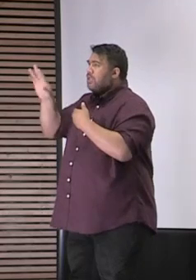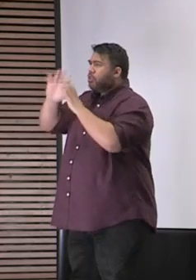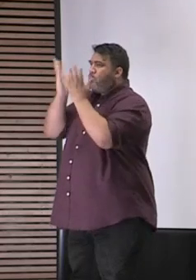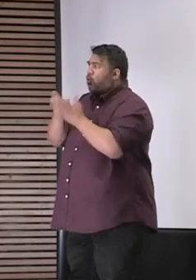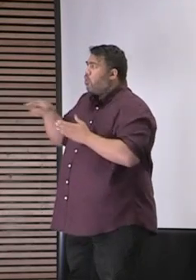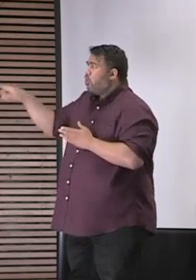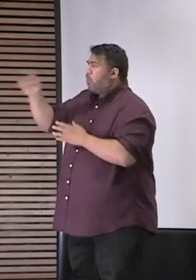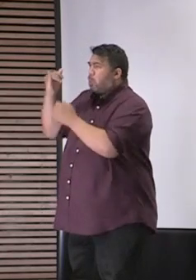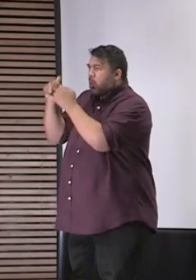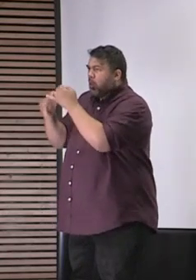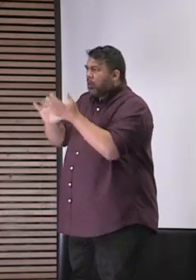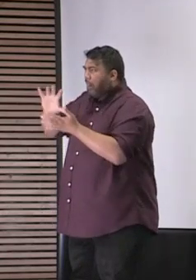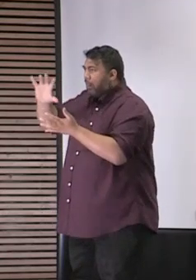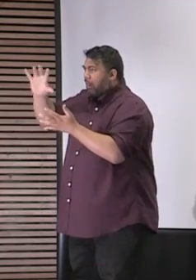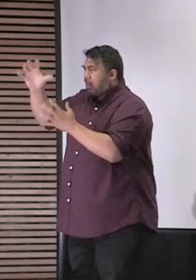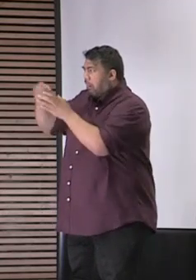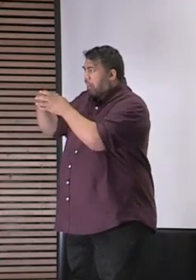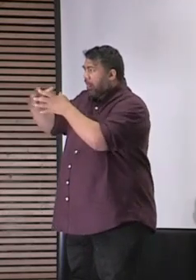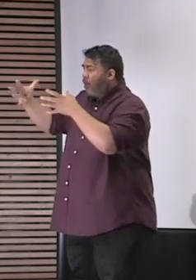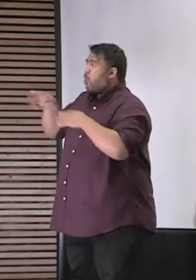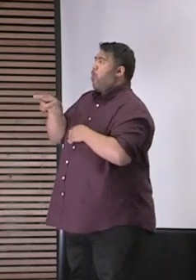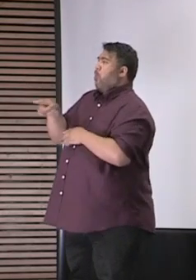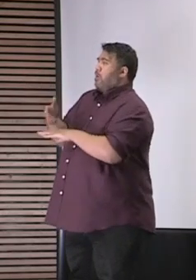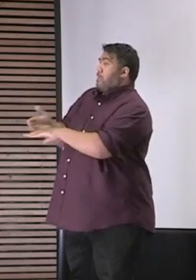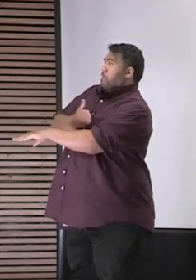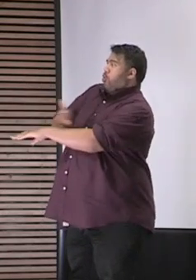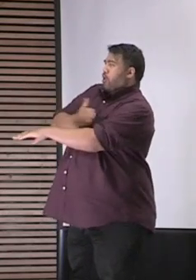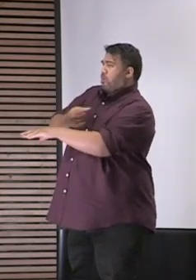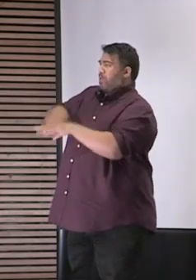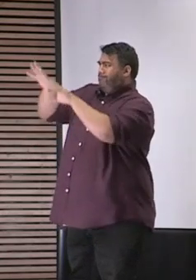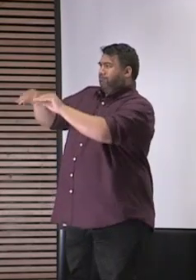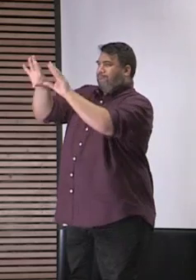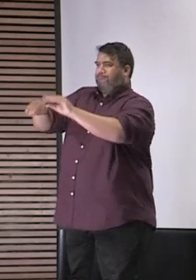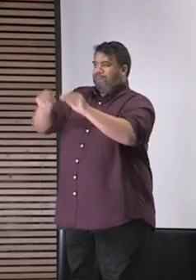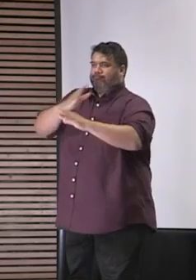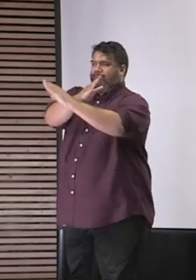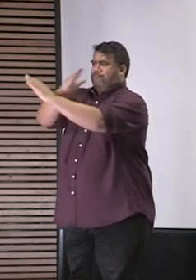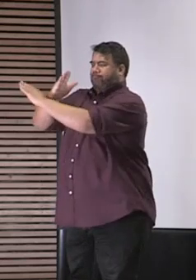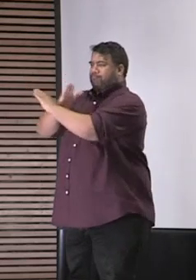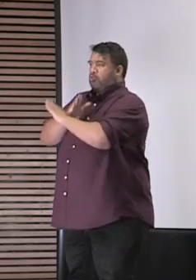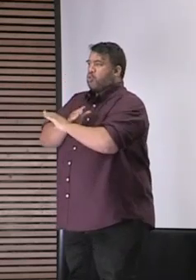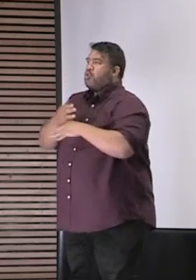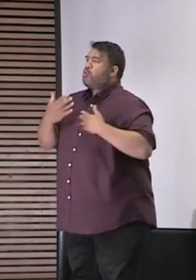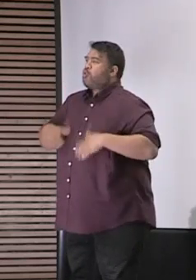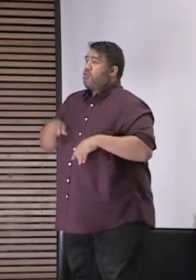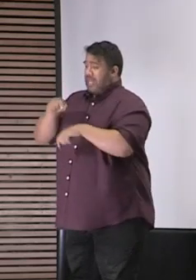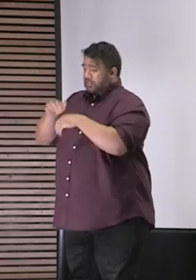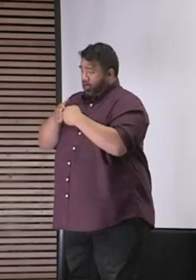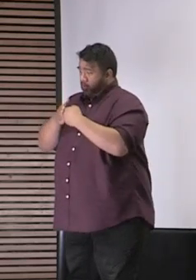fronterizas y de recolección masiva también han marcado una